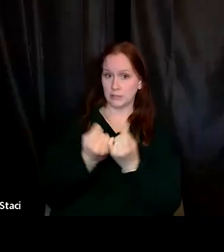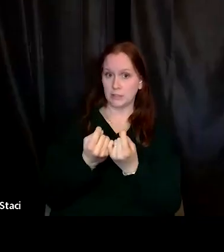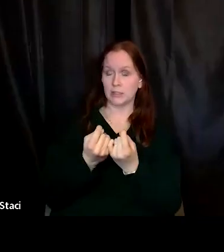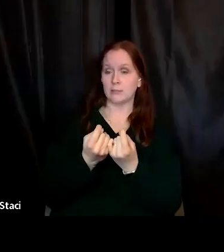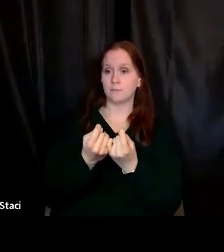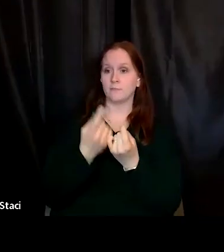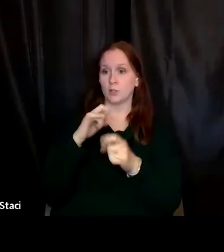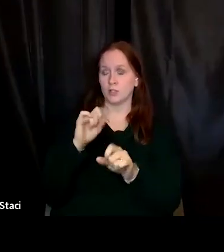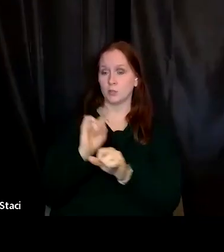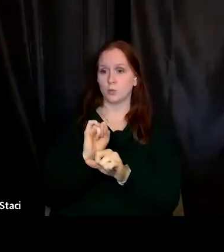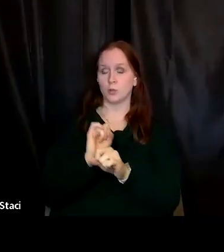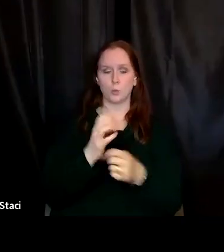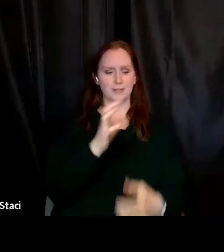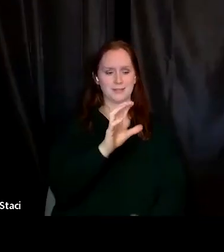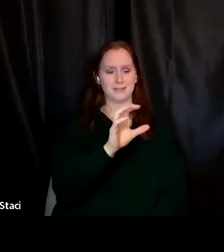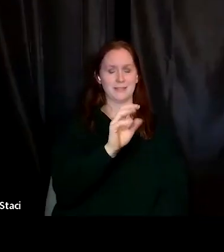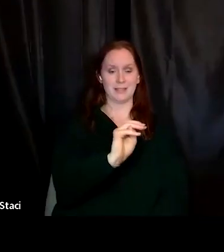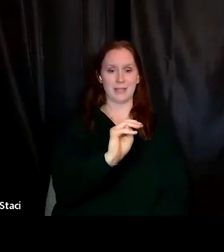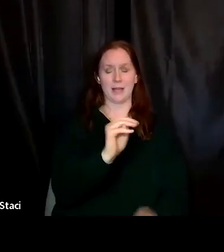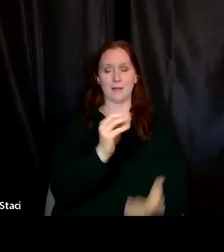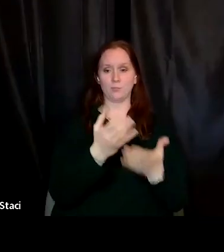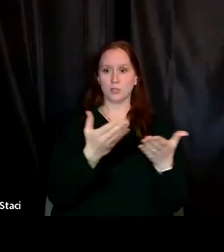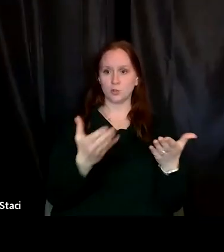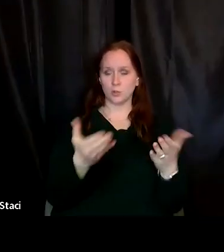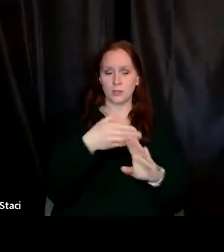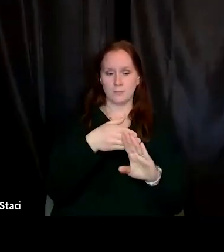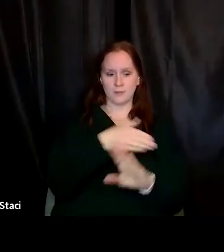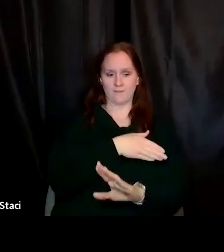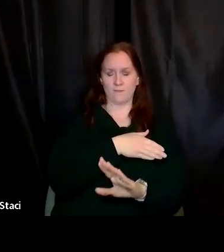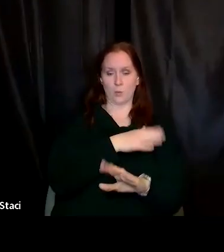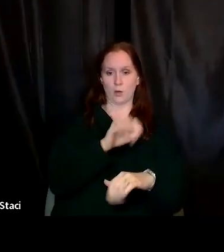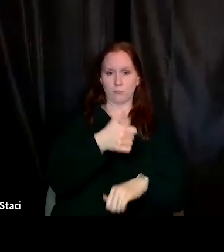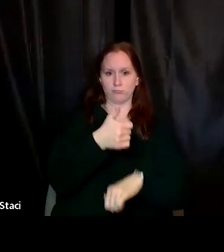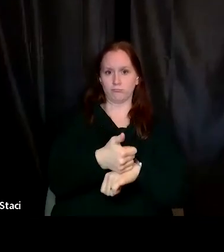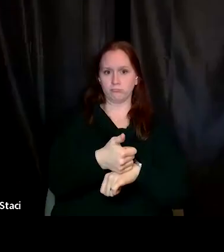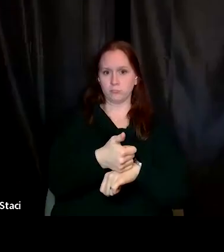Y ahora tenemos a otra gran persona que está tomando